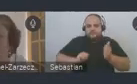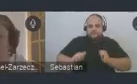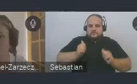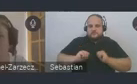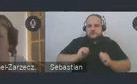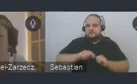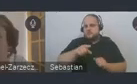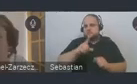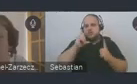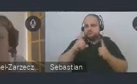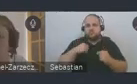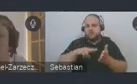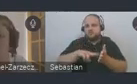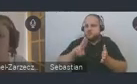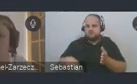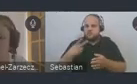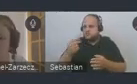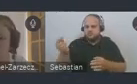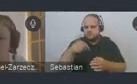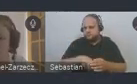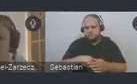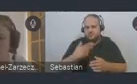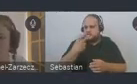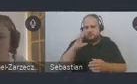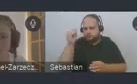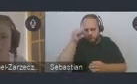to ta osoba nam się wycofa i przestanie przychodzić i się uczyć.